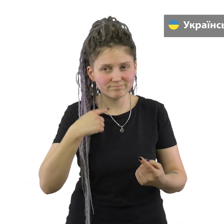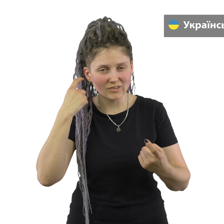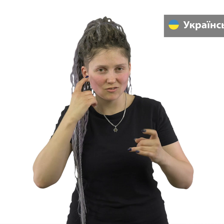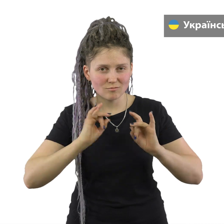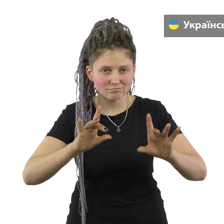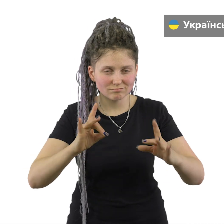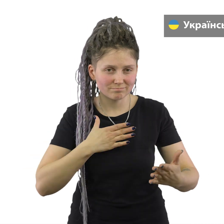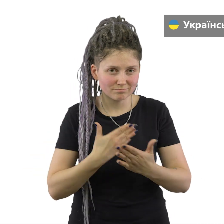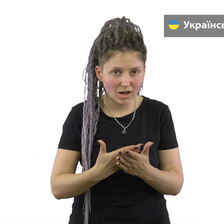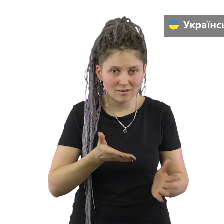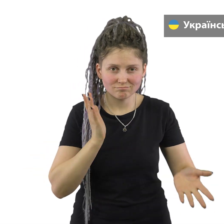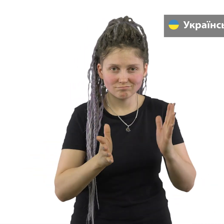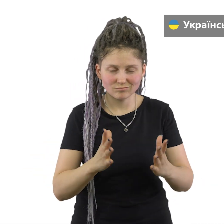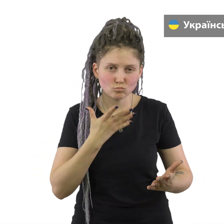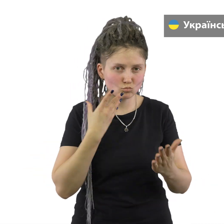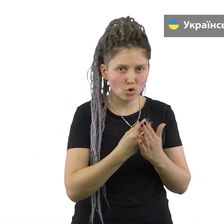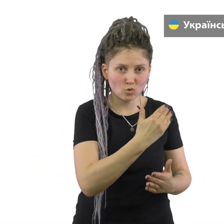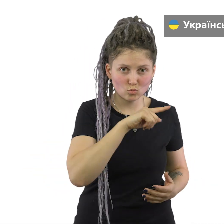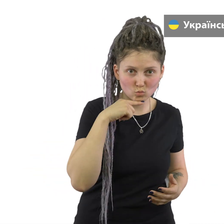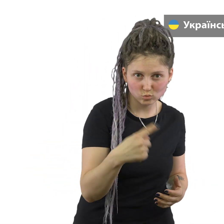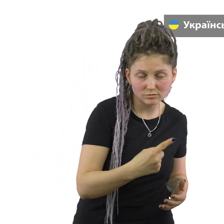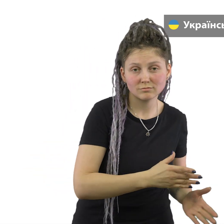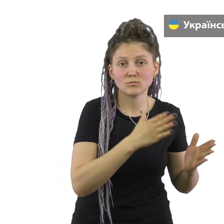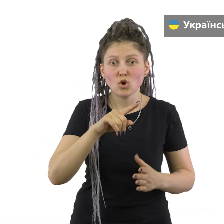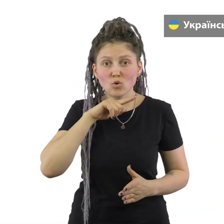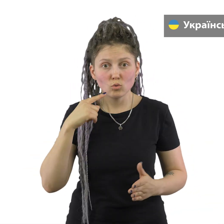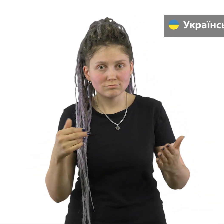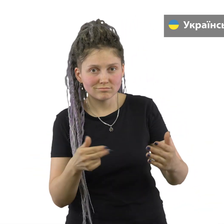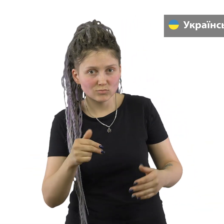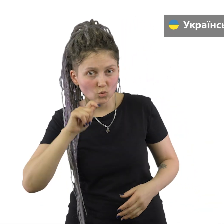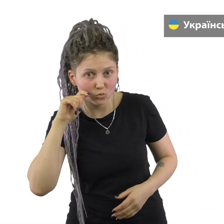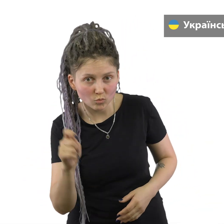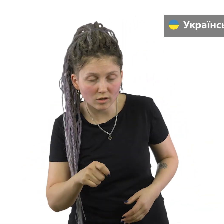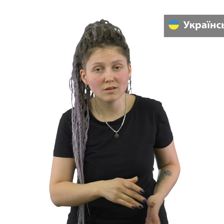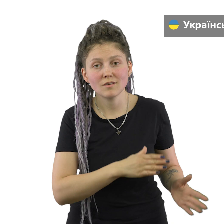ми підготували для вас переклад на російську жестову мову з субтитрами російською та українською мовами,